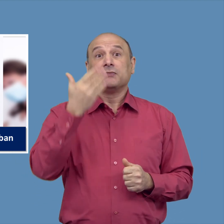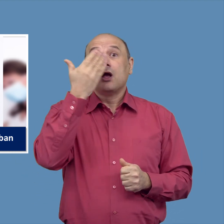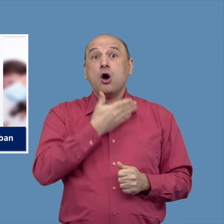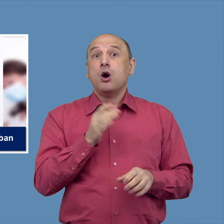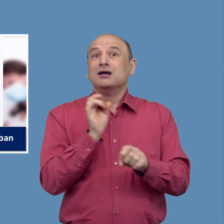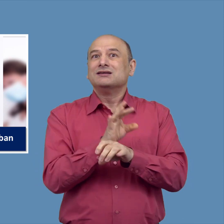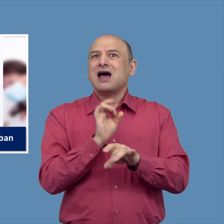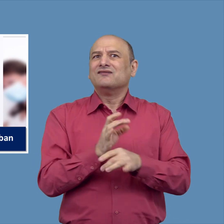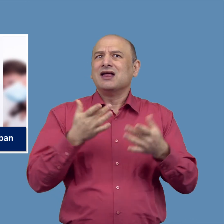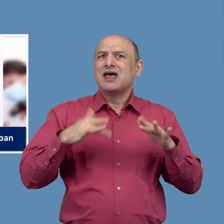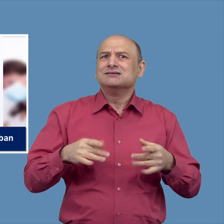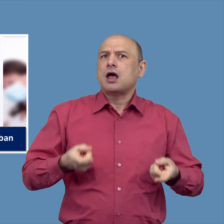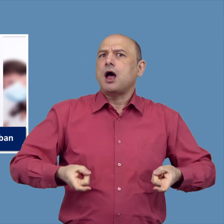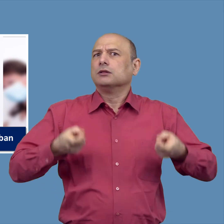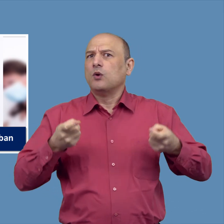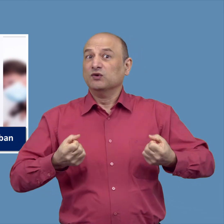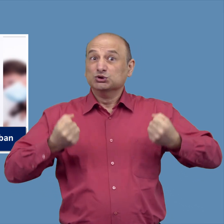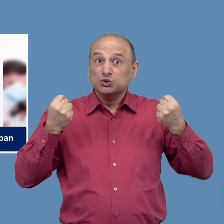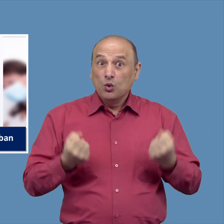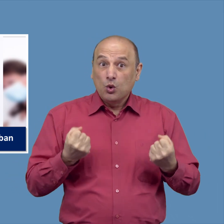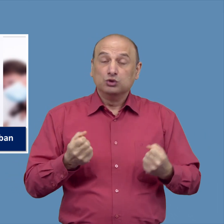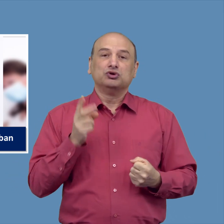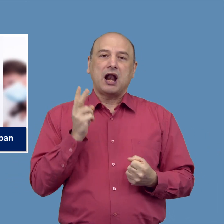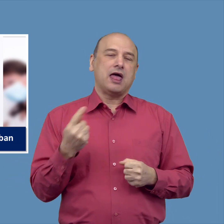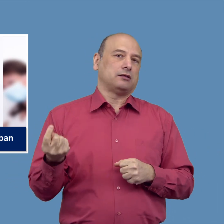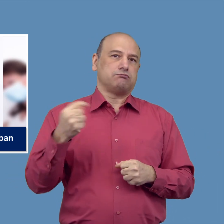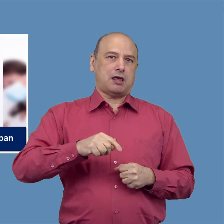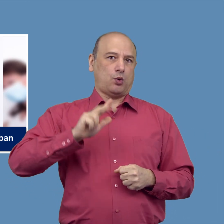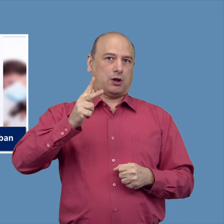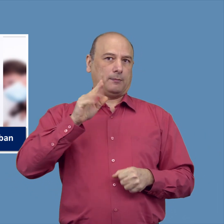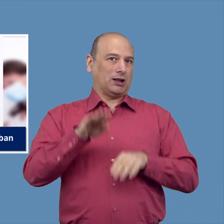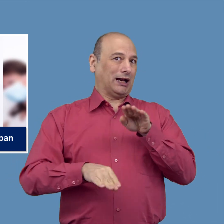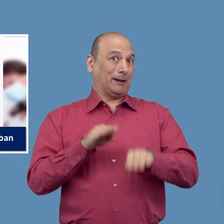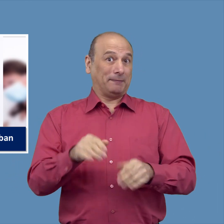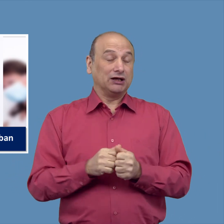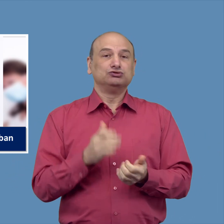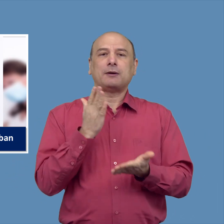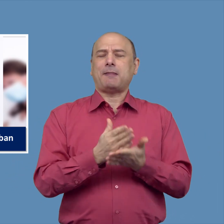Amennyiben a járványügyi helyzet megköveteli, életbe léptetik a harmadik szakaszt.